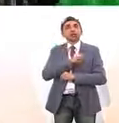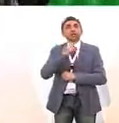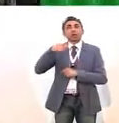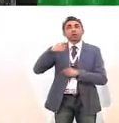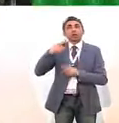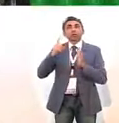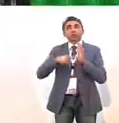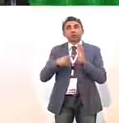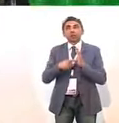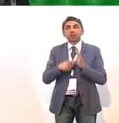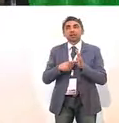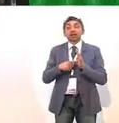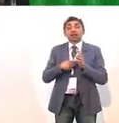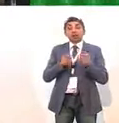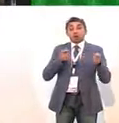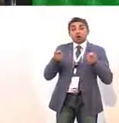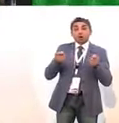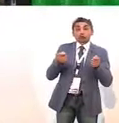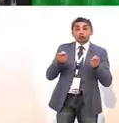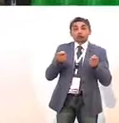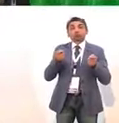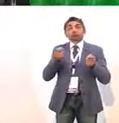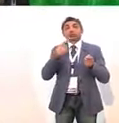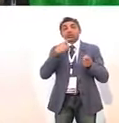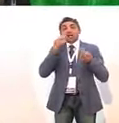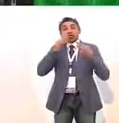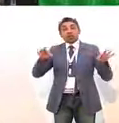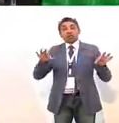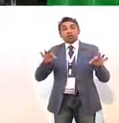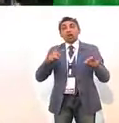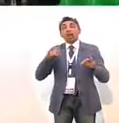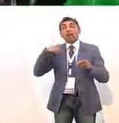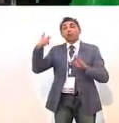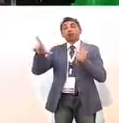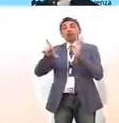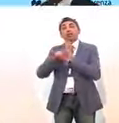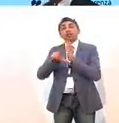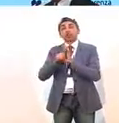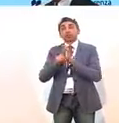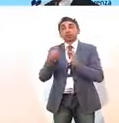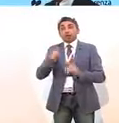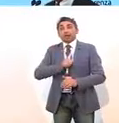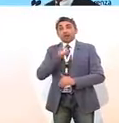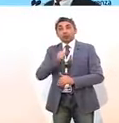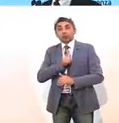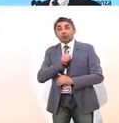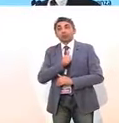governo guidato da Paolo, e nella prossima legislatura, cercando di fare da soli, – da